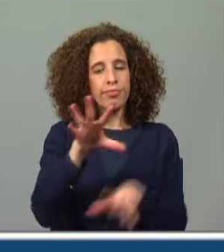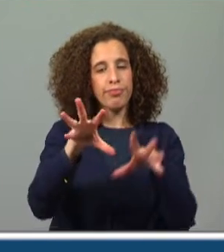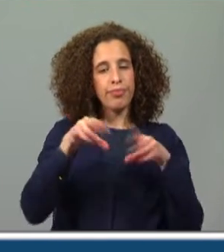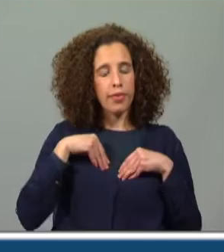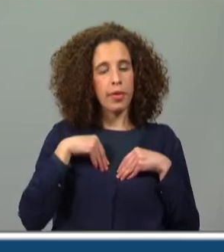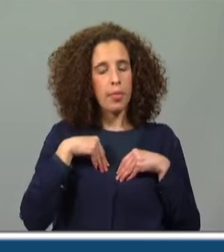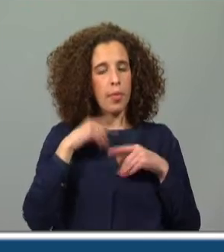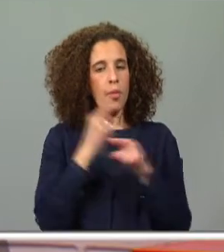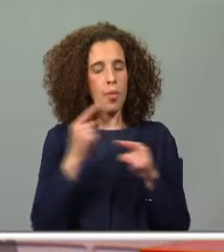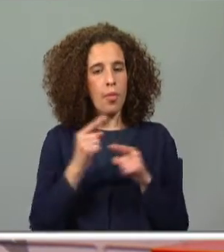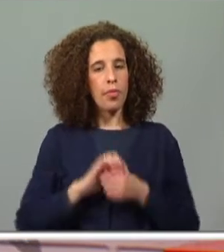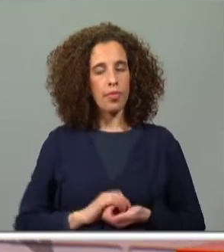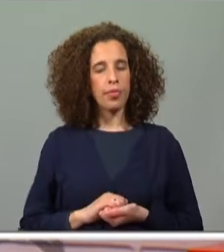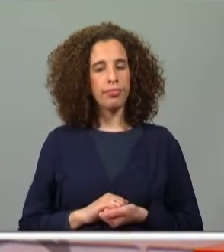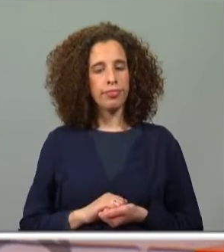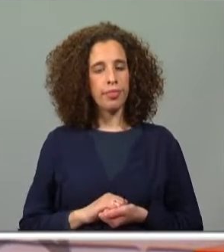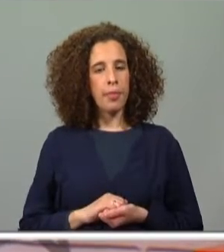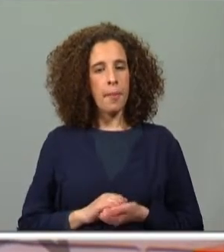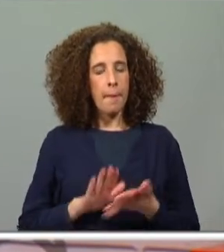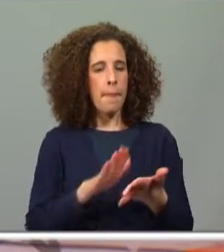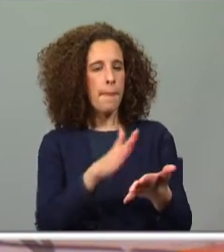porque infligir aquele 為什麼造成